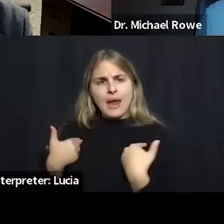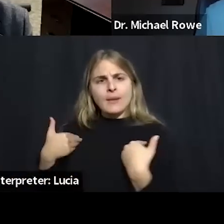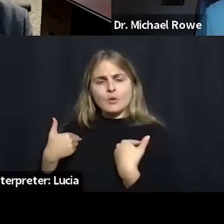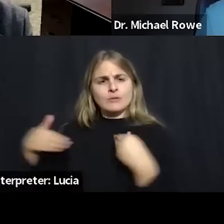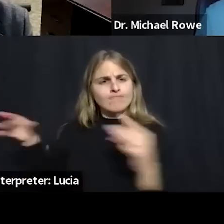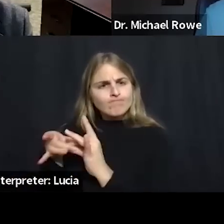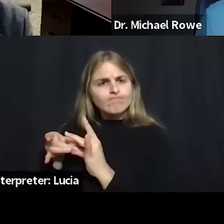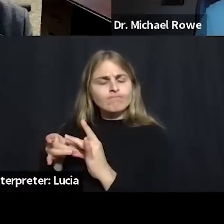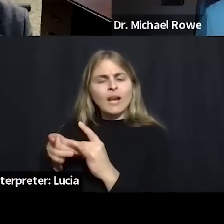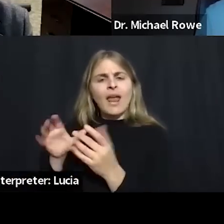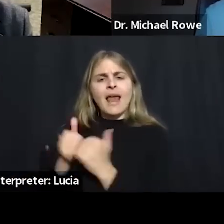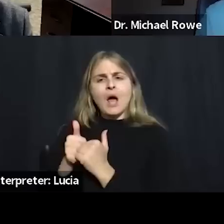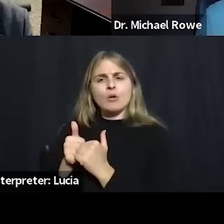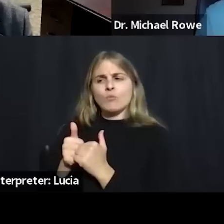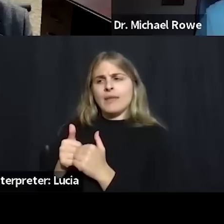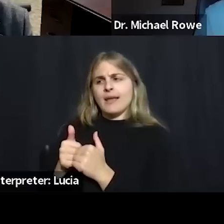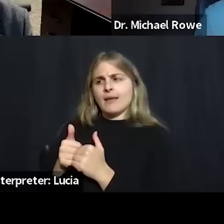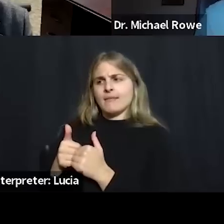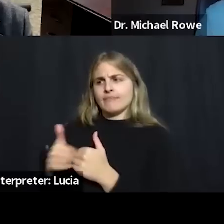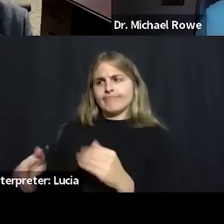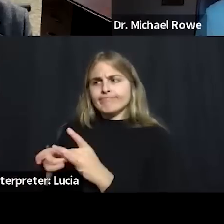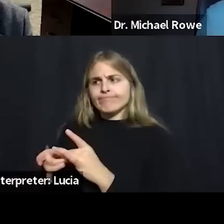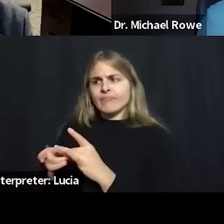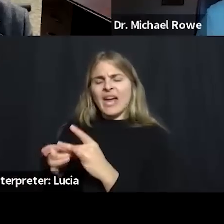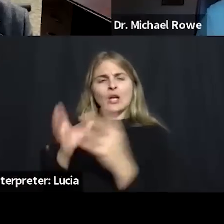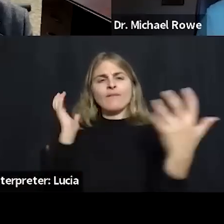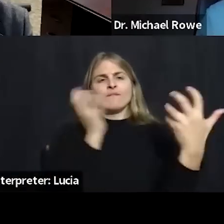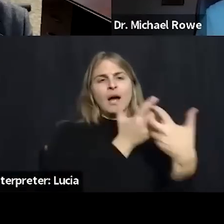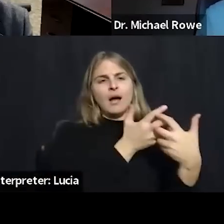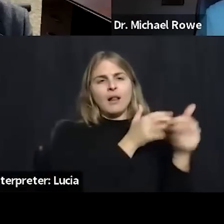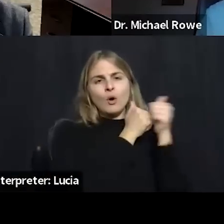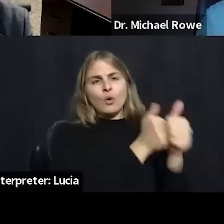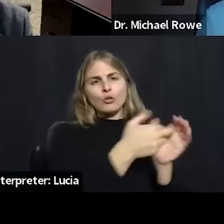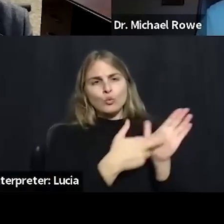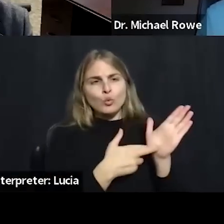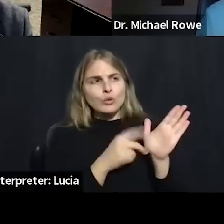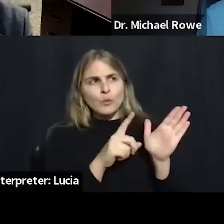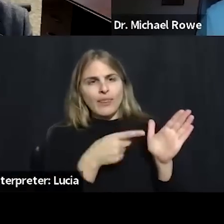¿cómo pueden tenerlas de una manera que se ajuste a las reglas de donde viven?